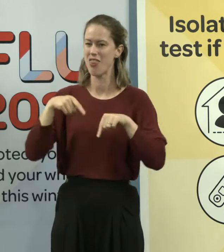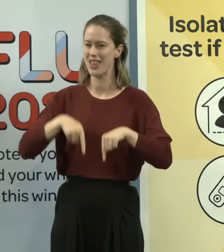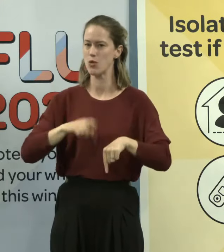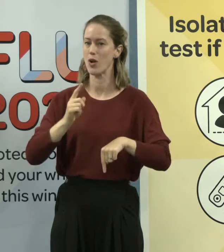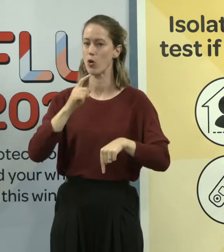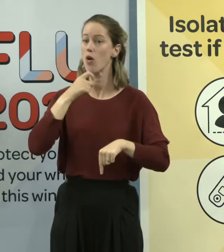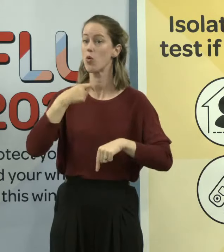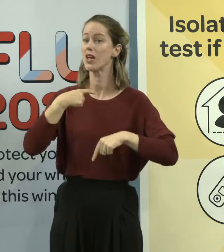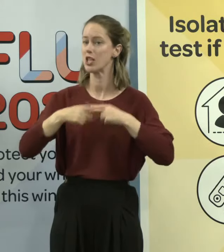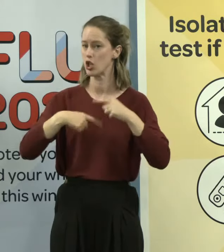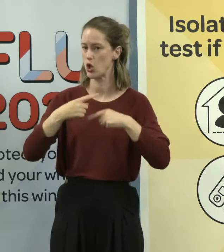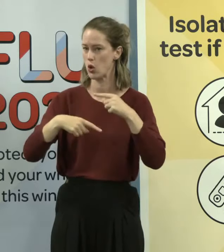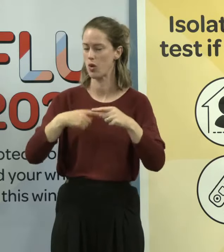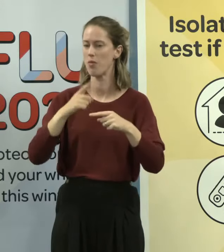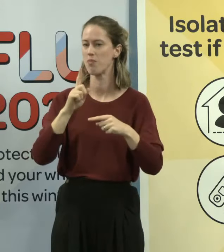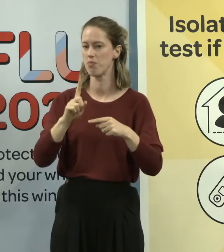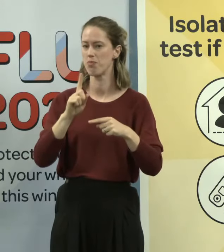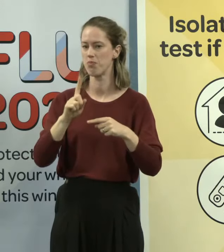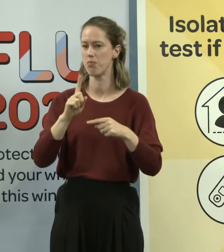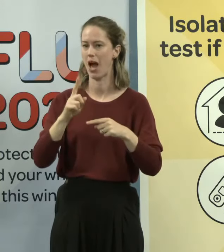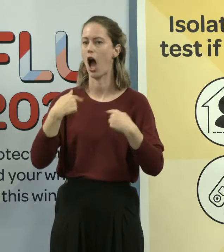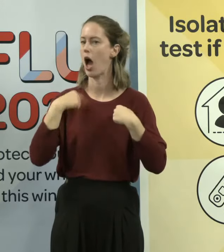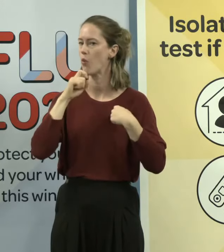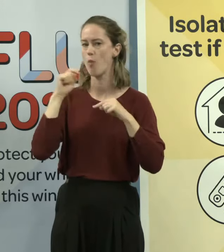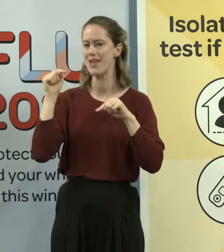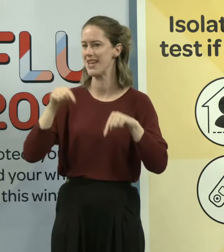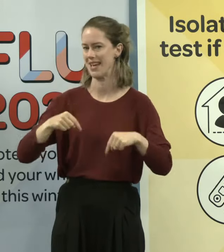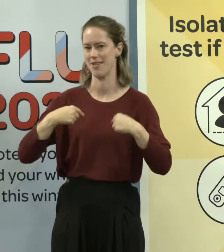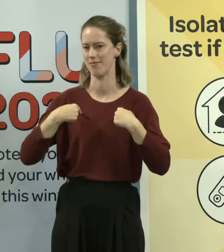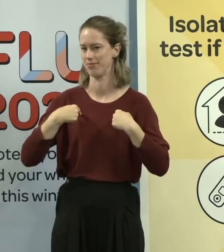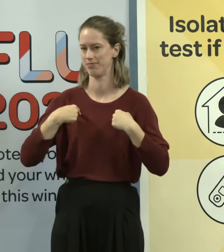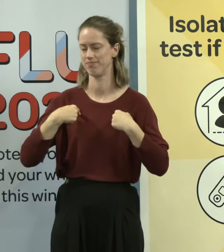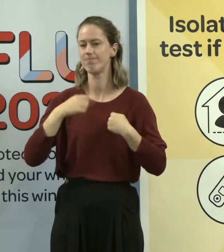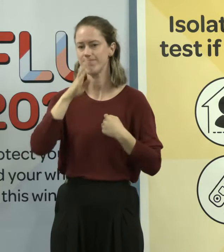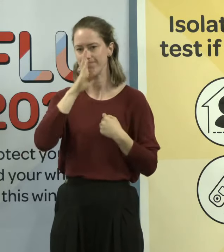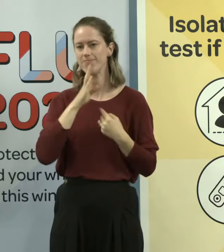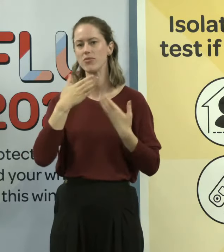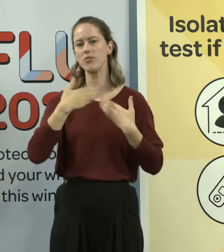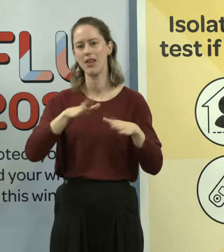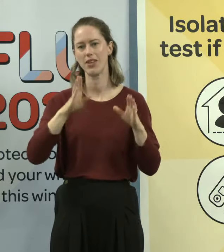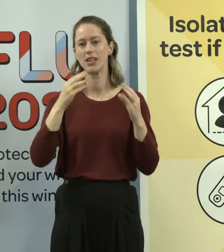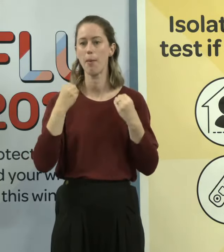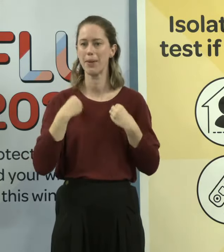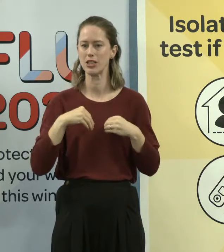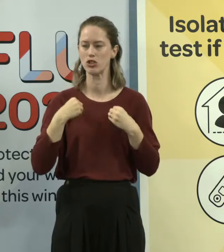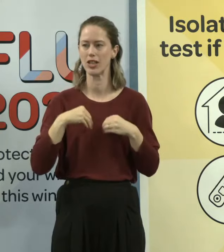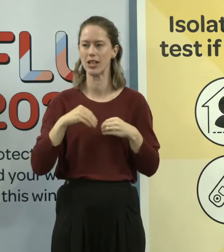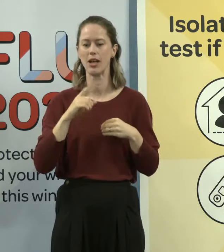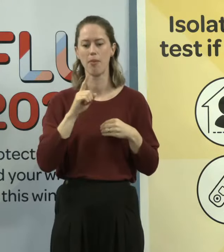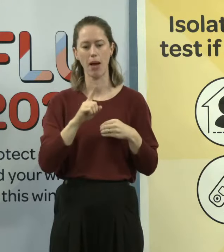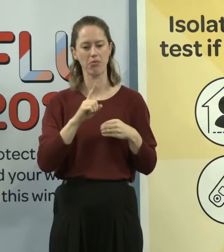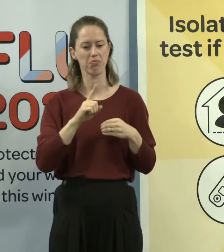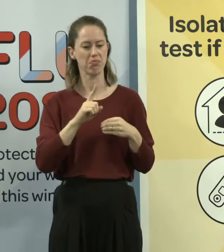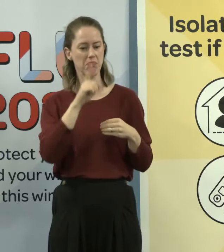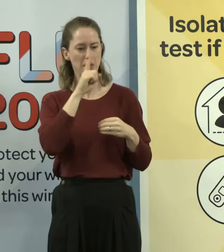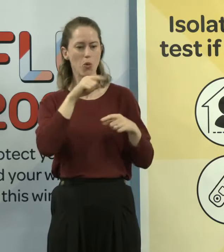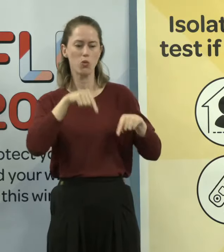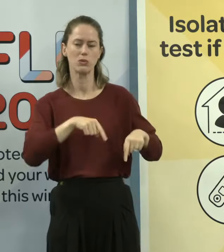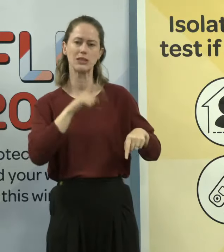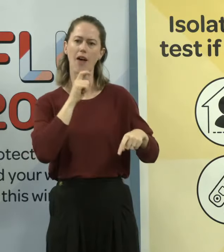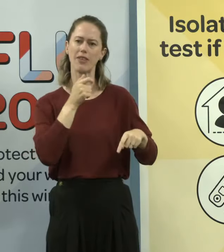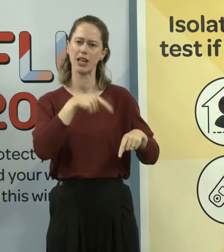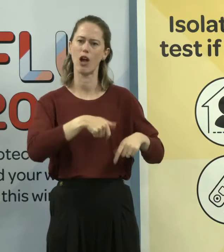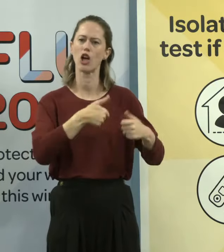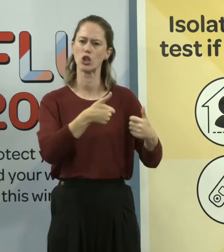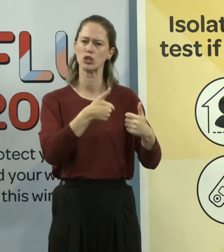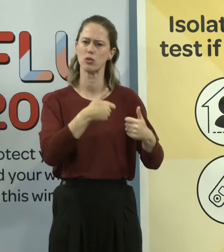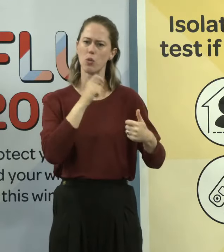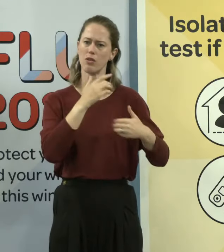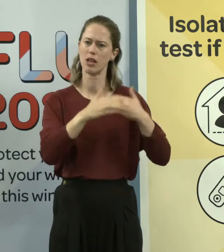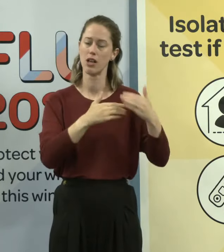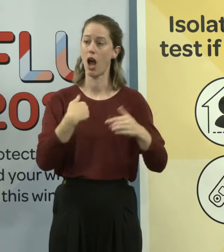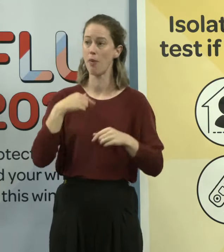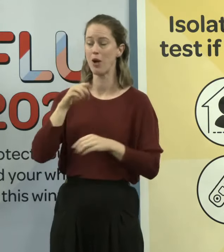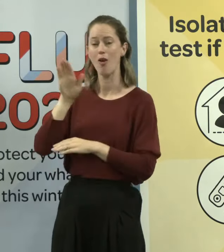matou tu i roto i nga tau e rua.